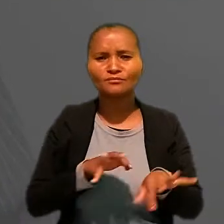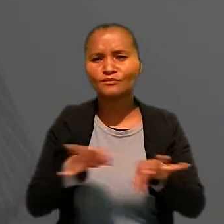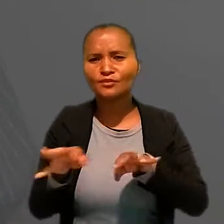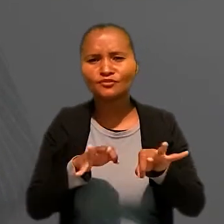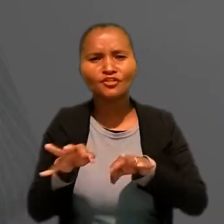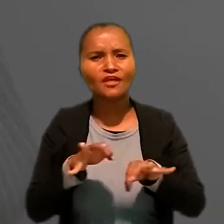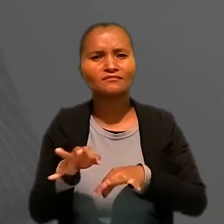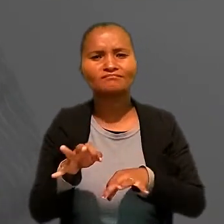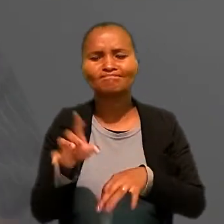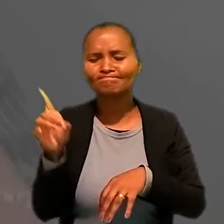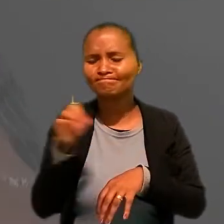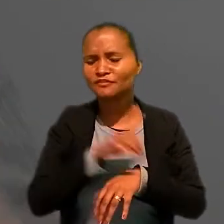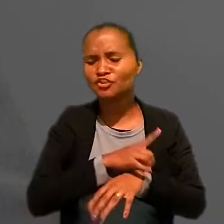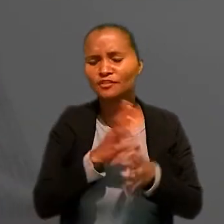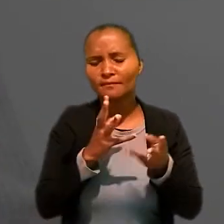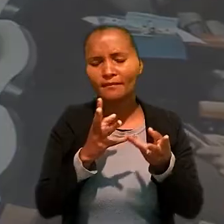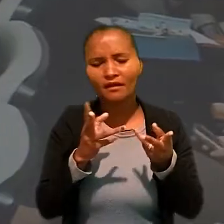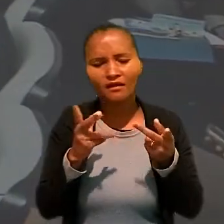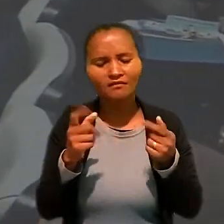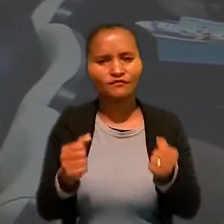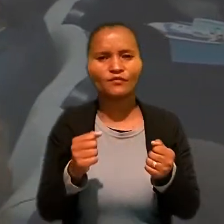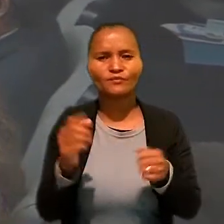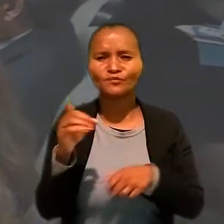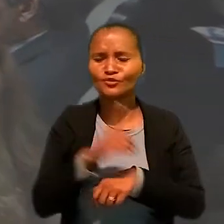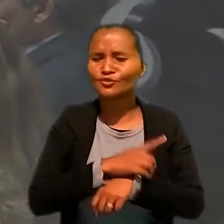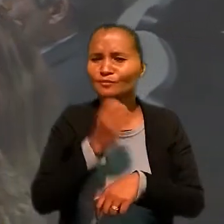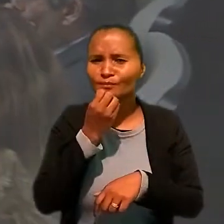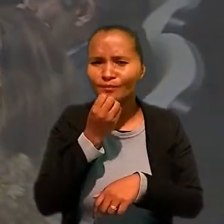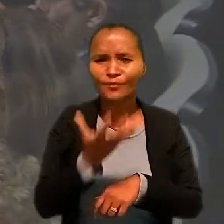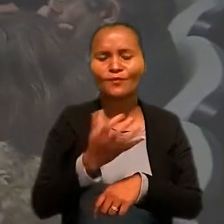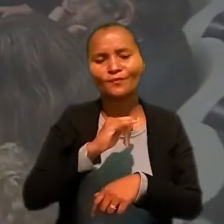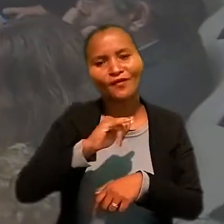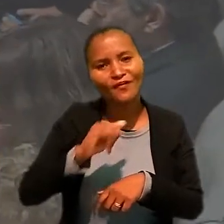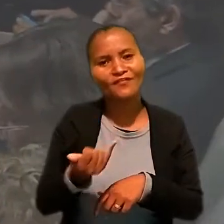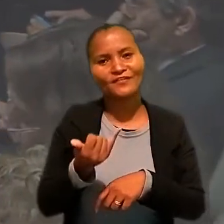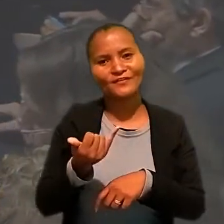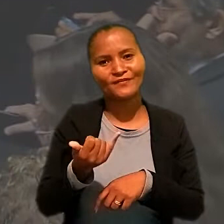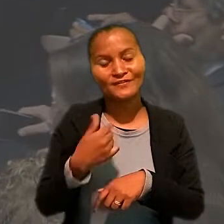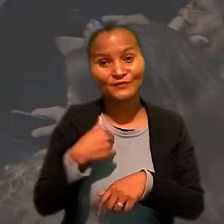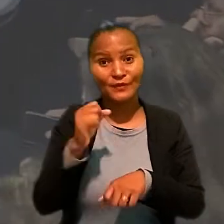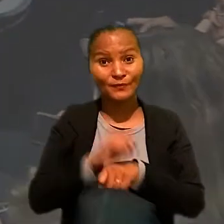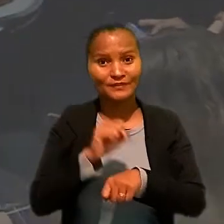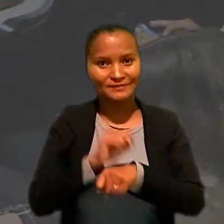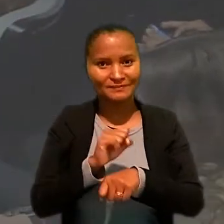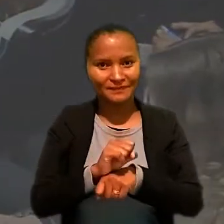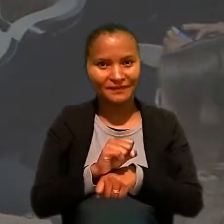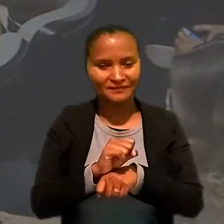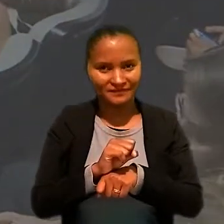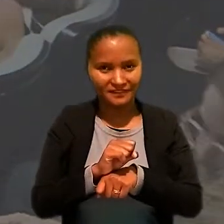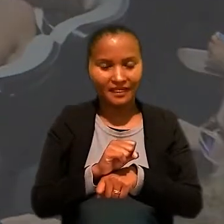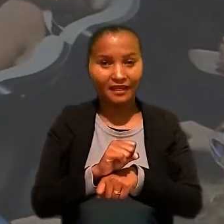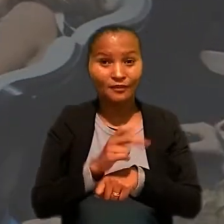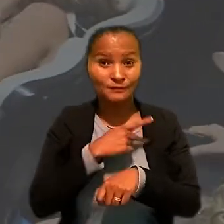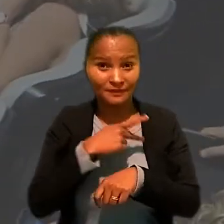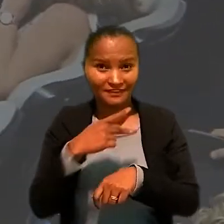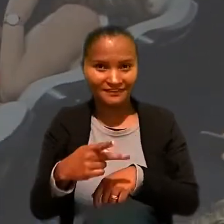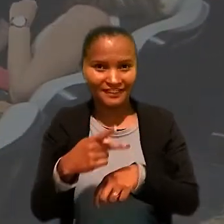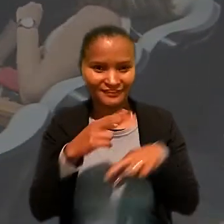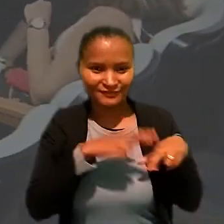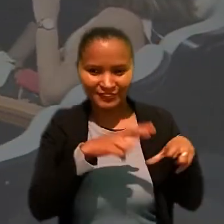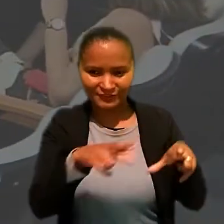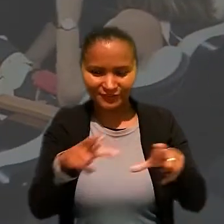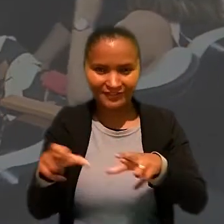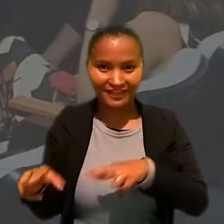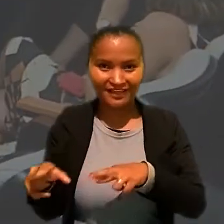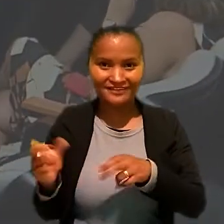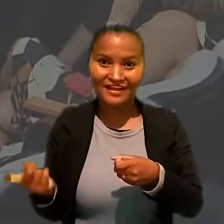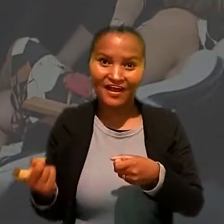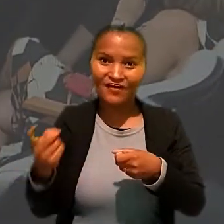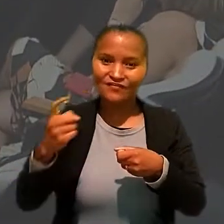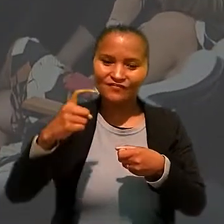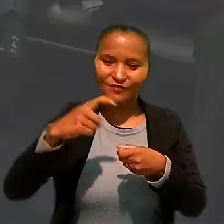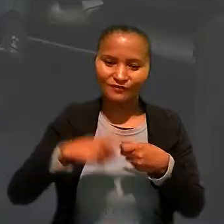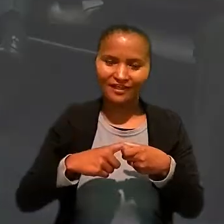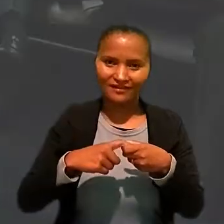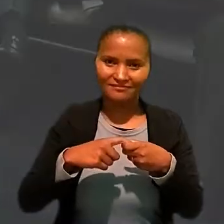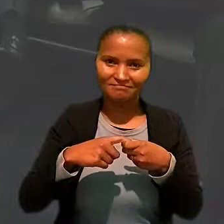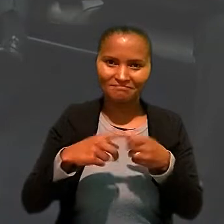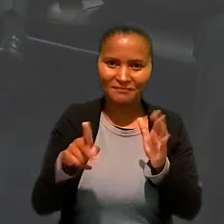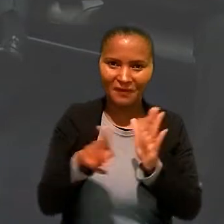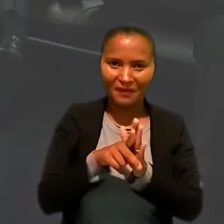Foi um dia maravilhoso, foi muito bom, proveitoso e eu espero que os presidentes do Regionais ao voltarem para os seus tribunais